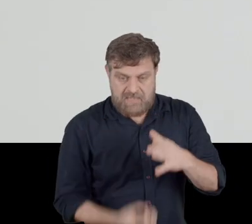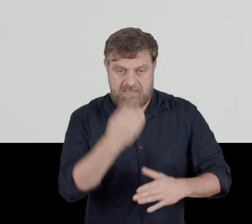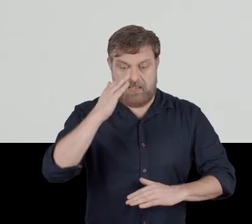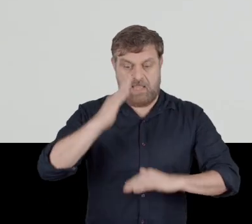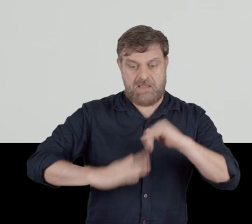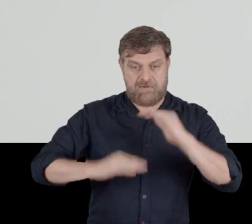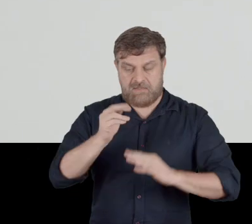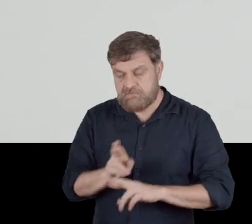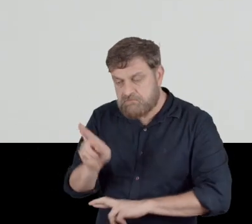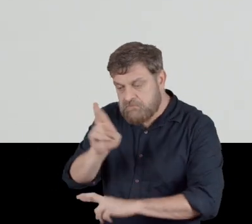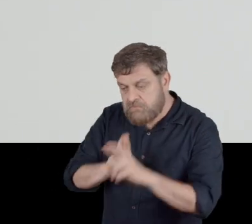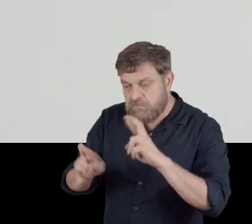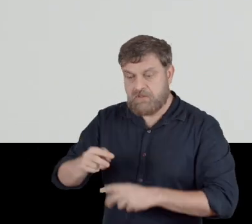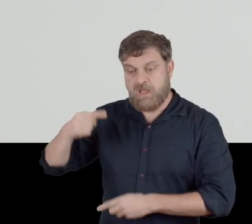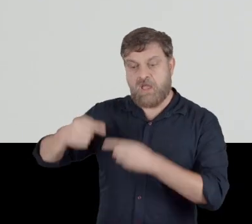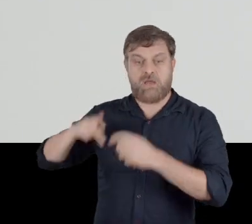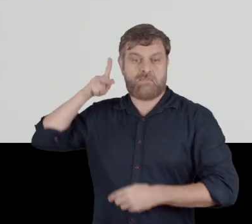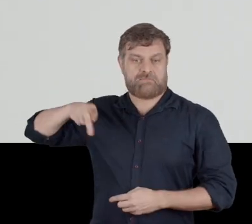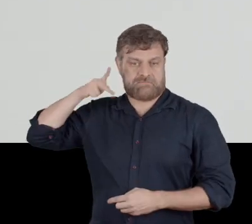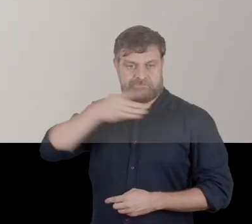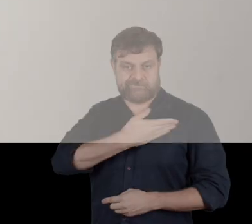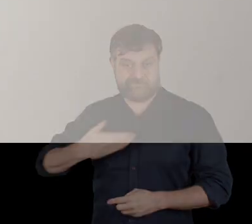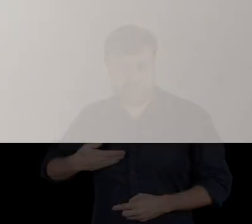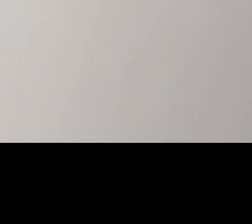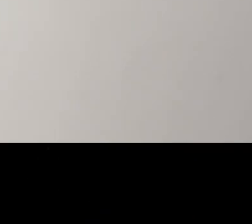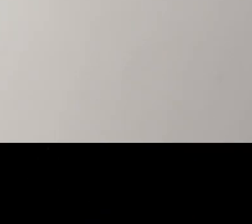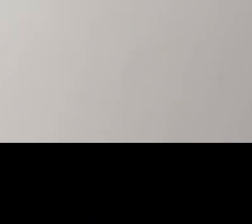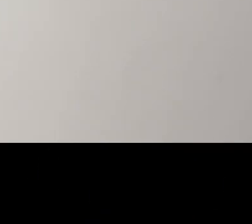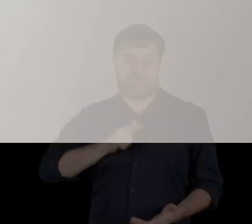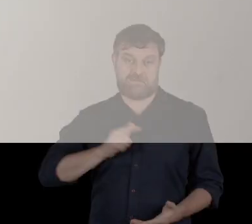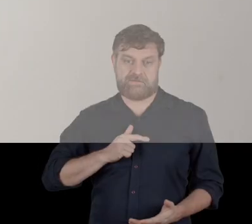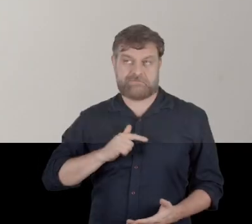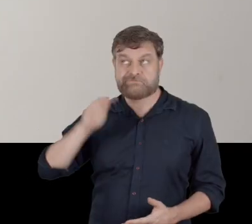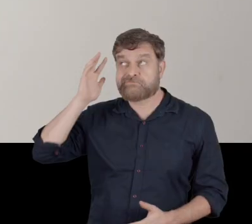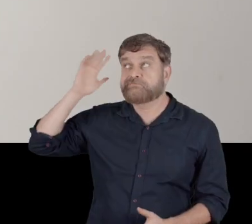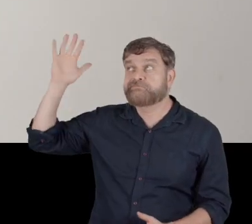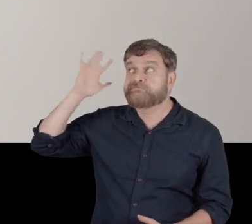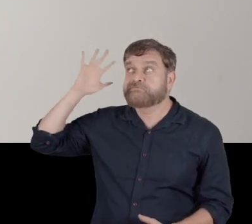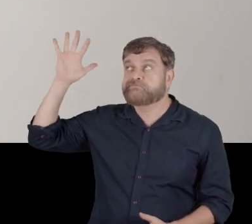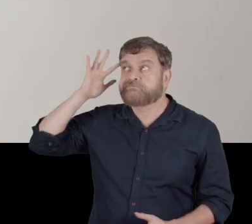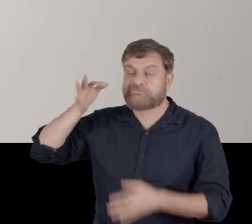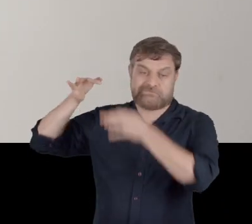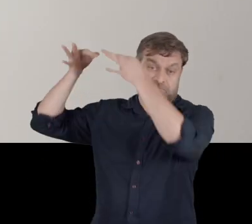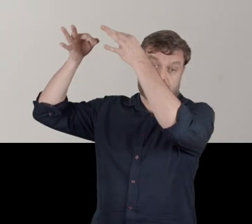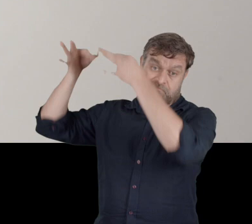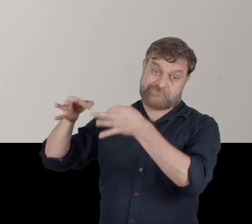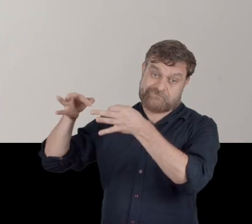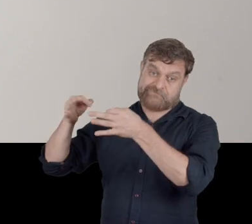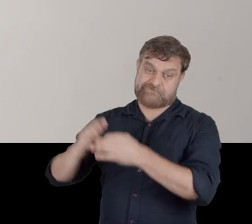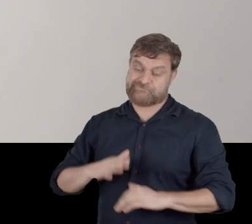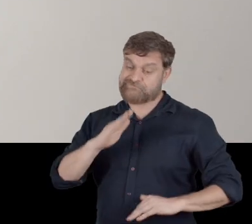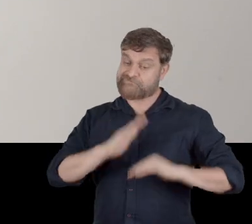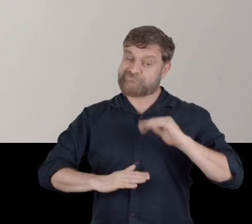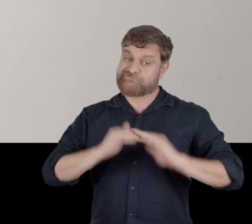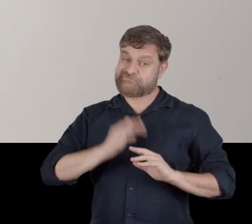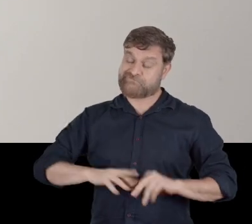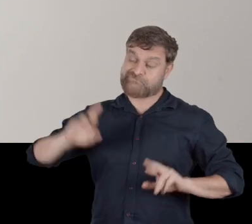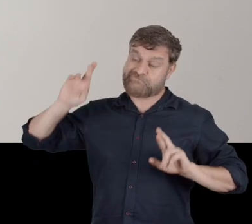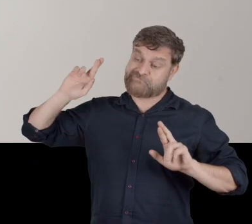e fiscalizar políticas públicas. A gente está falando aqui de uma realidade, digamos assim, utópica, ideal.